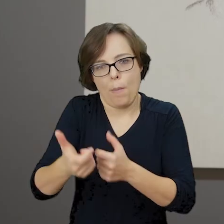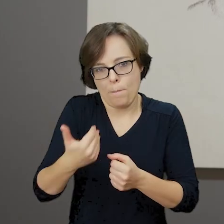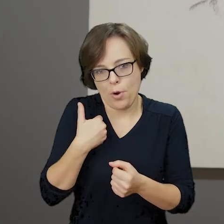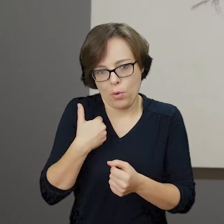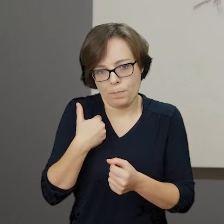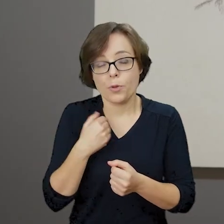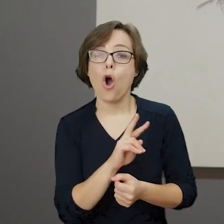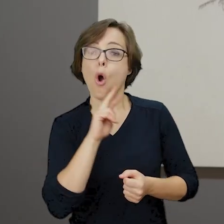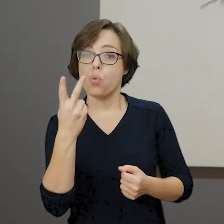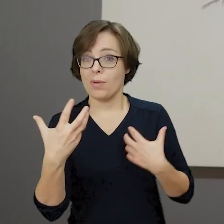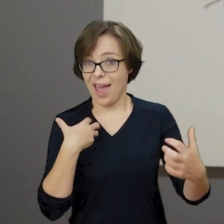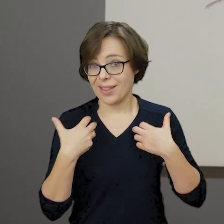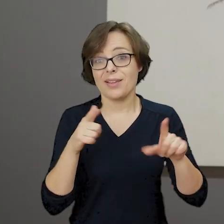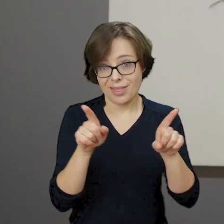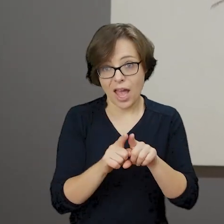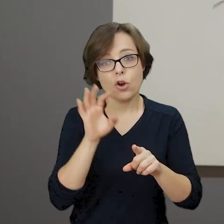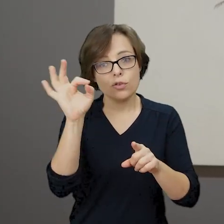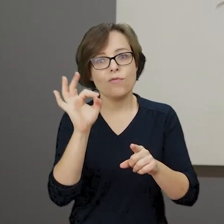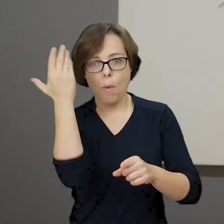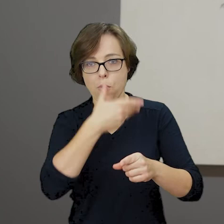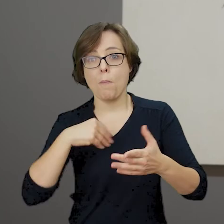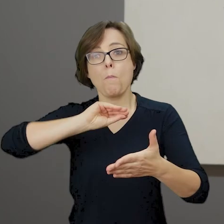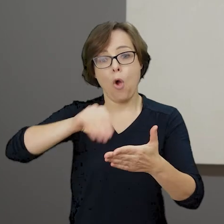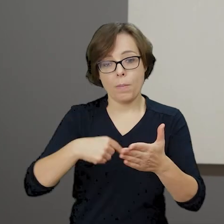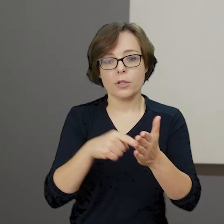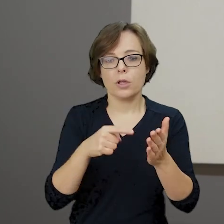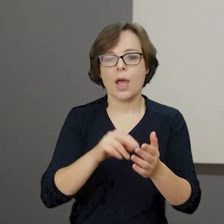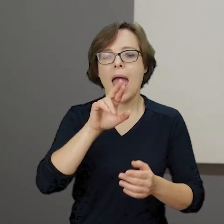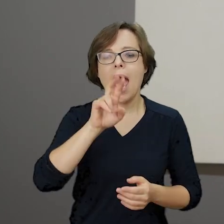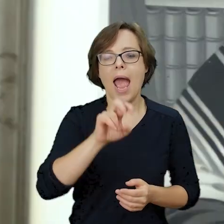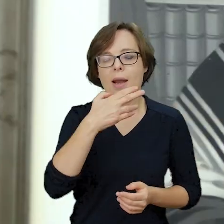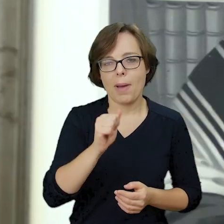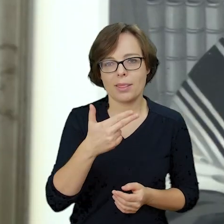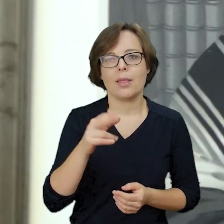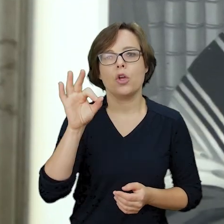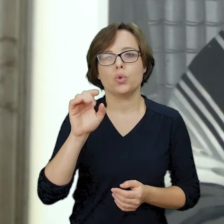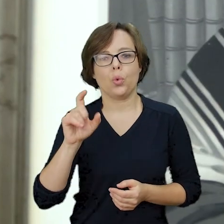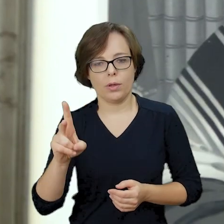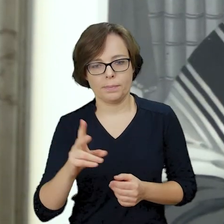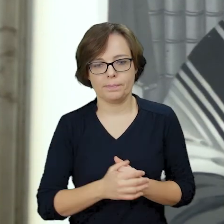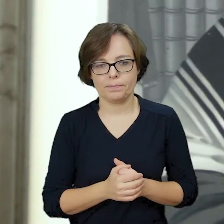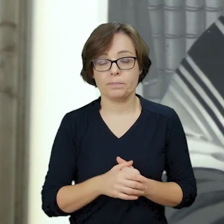Drugim artystą, który podpisał się pod swoim dziełem jest Herman Struck. Litografie były licznie powielane.